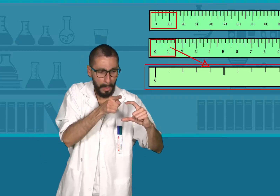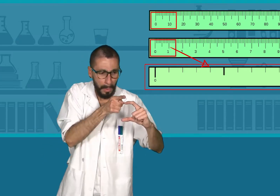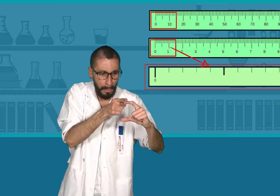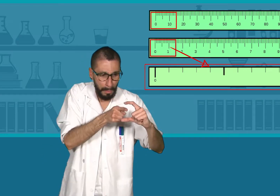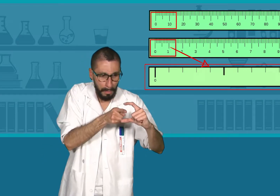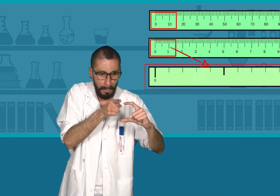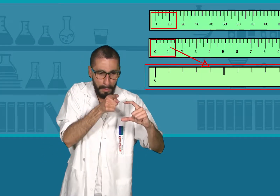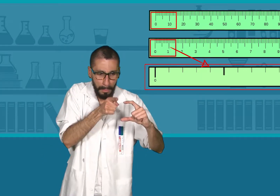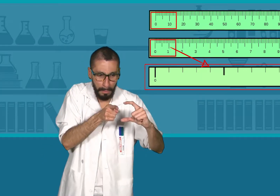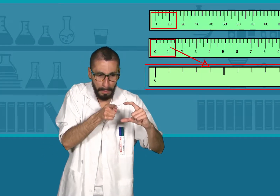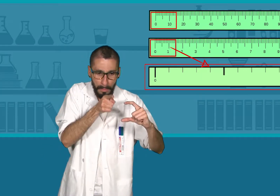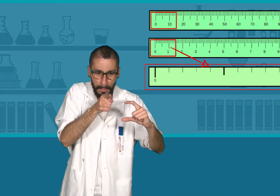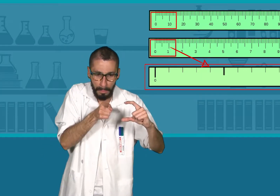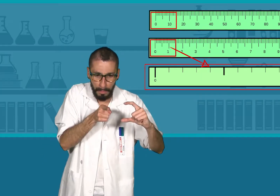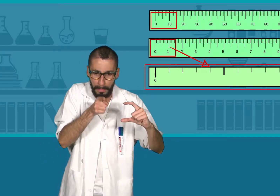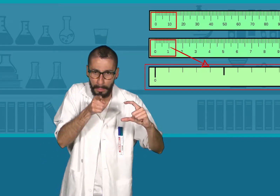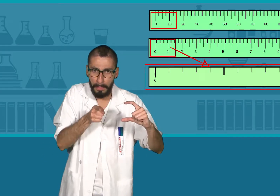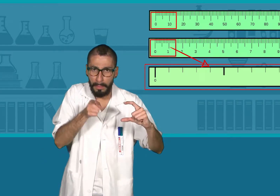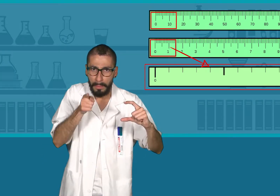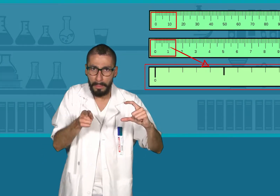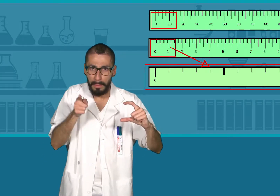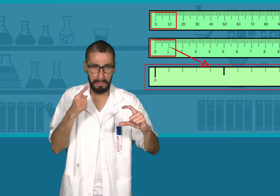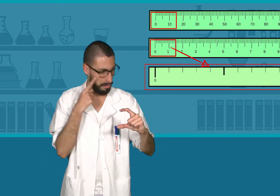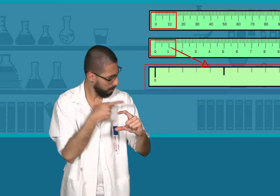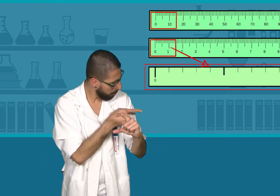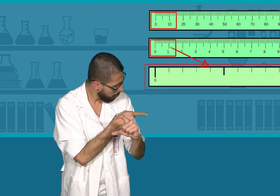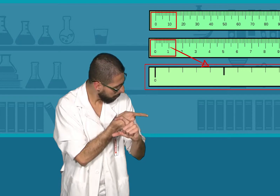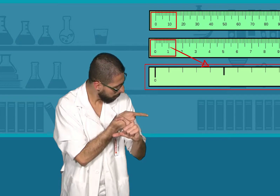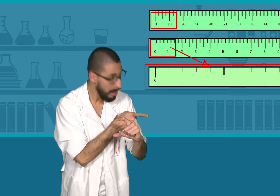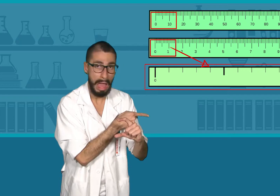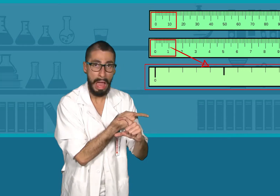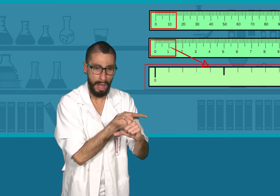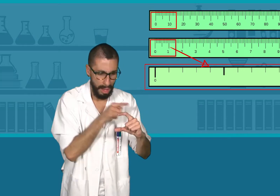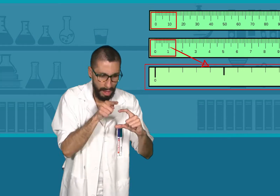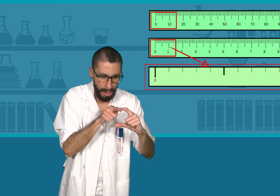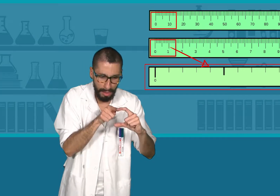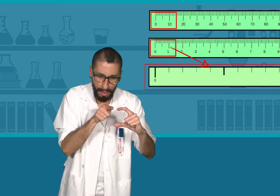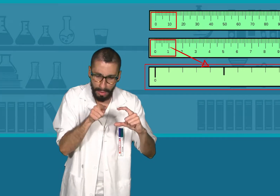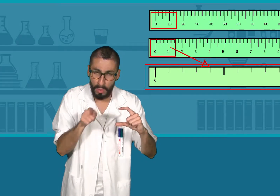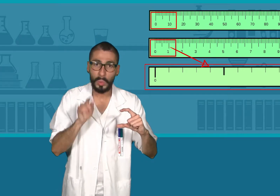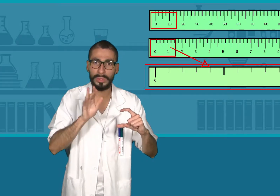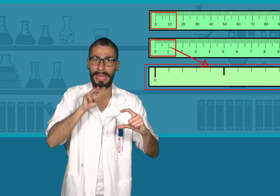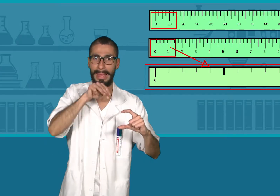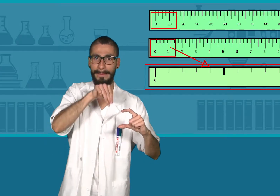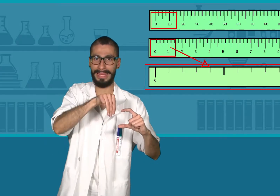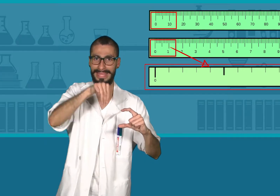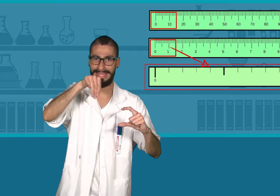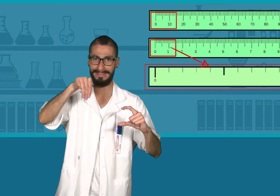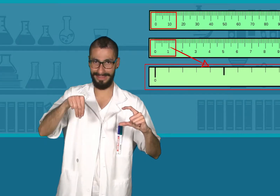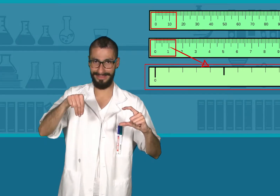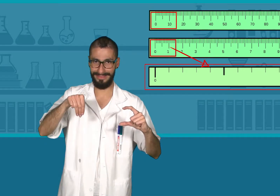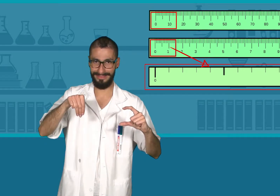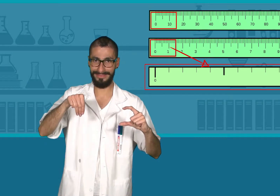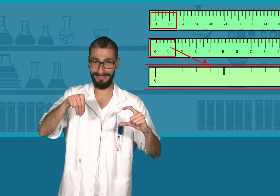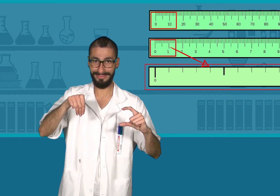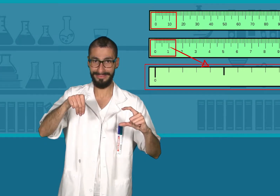las líneas que podemos observar en ella se denominan milímetros.